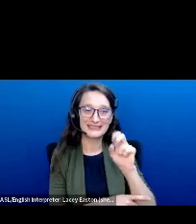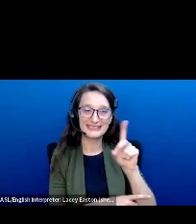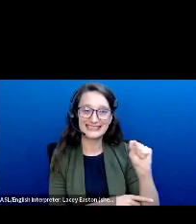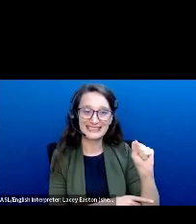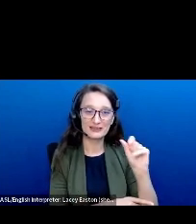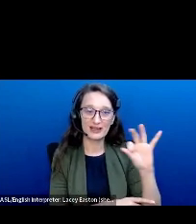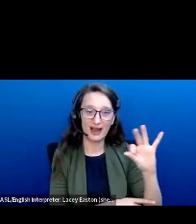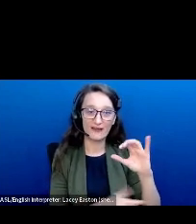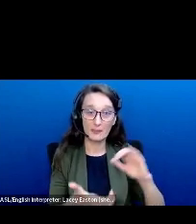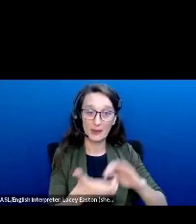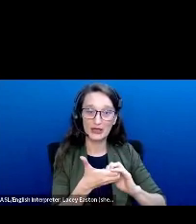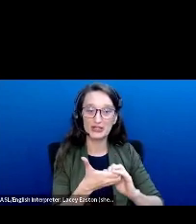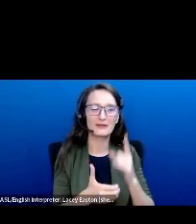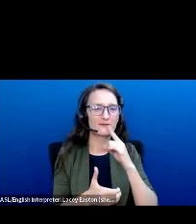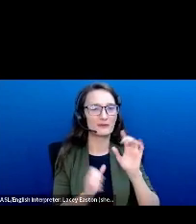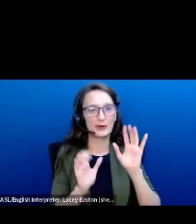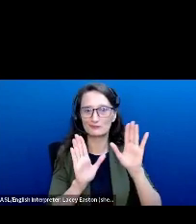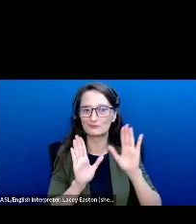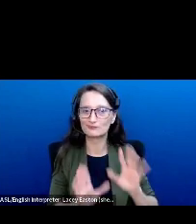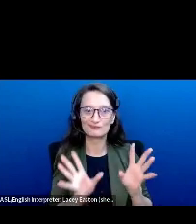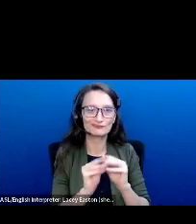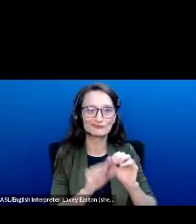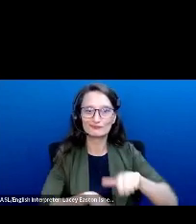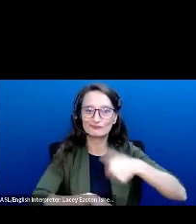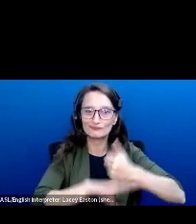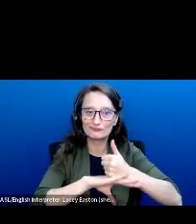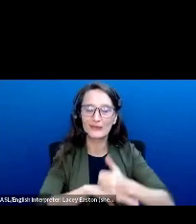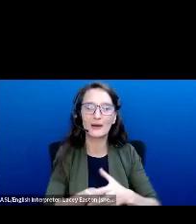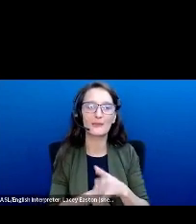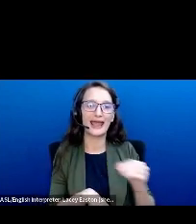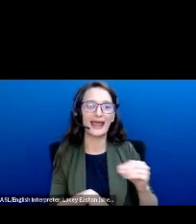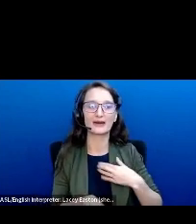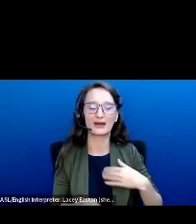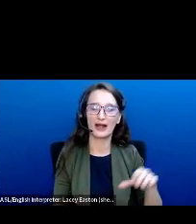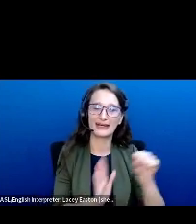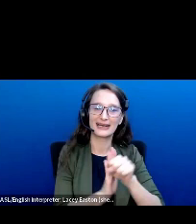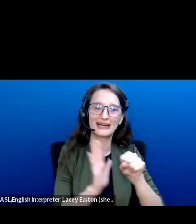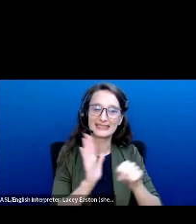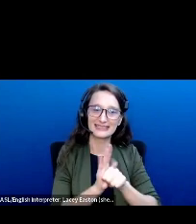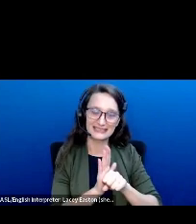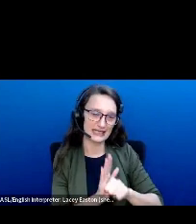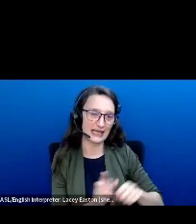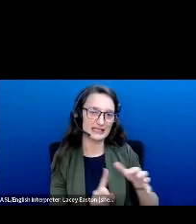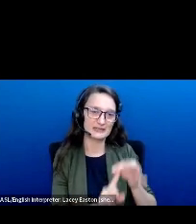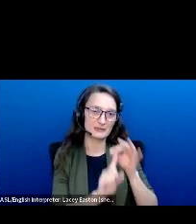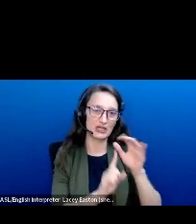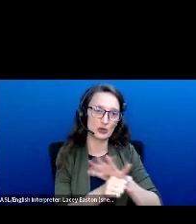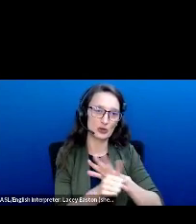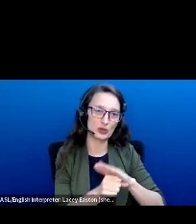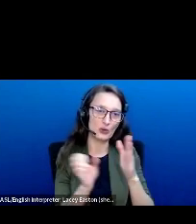además de nuestro área de plan local de educación especial estatal o SELPA y nuestro camino hacia